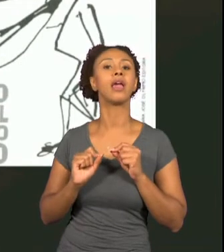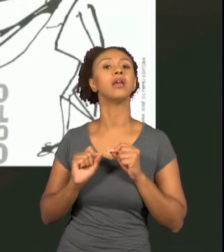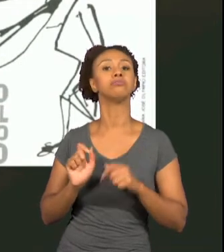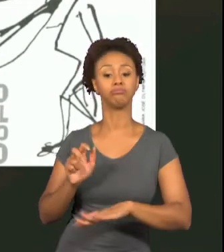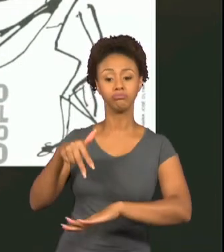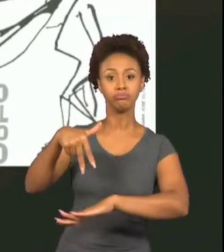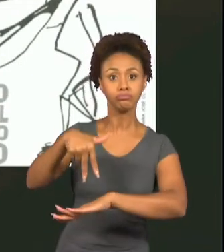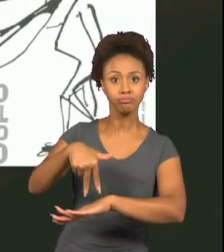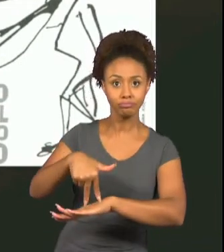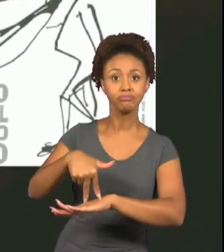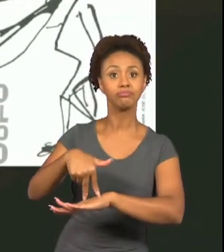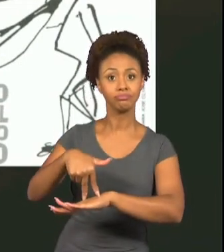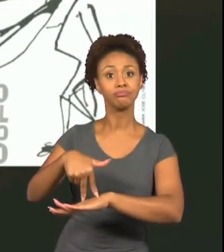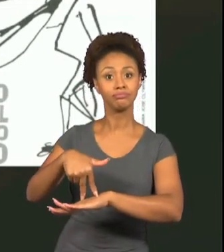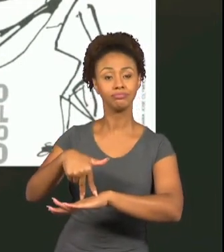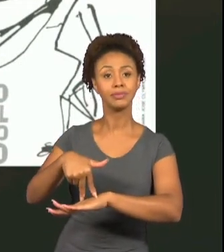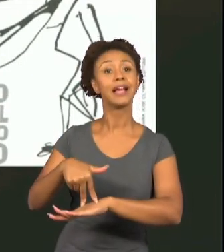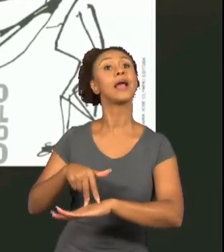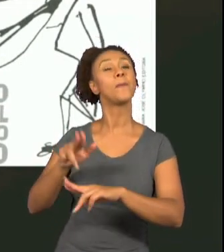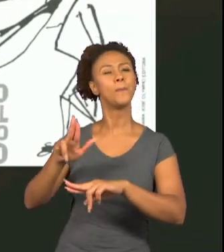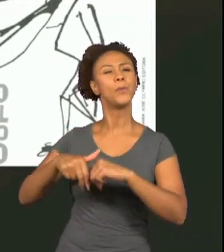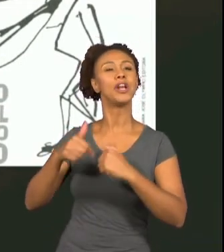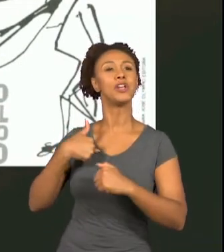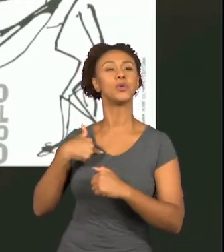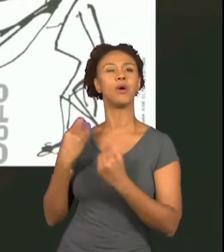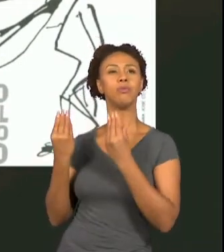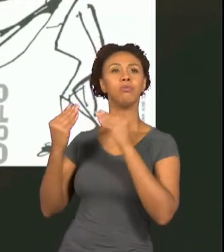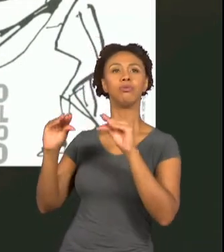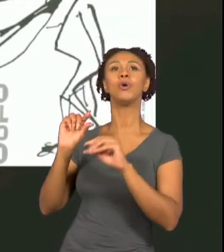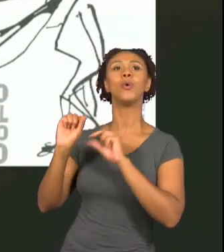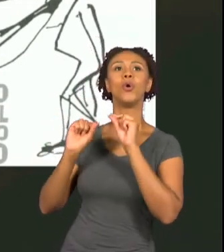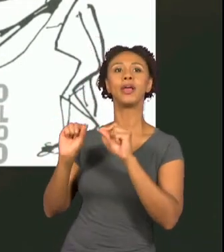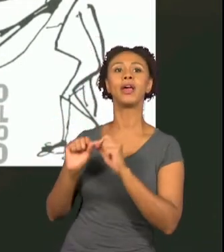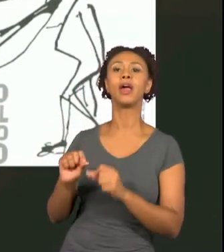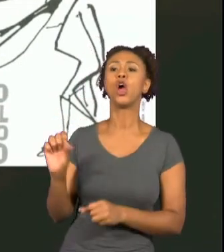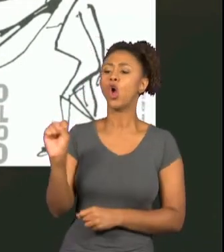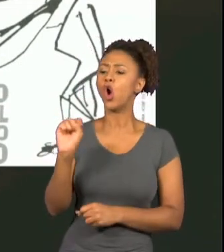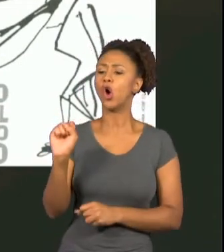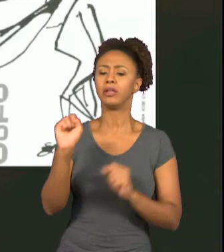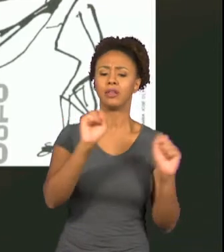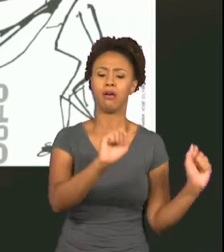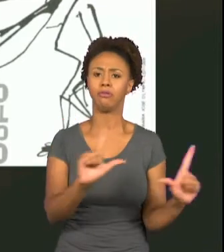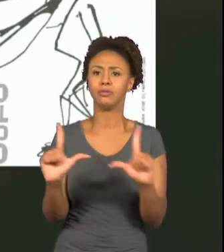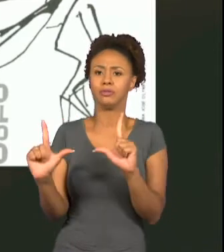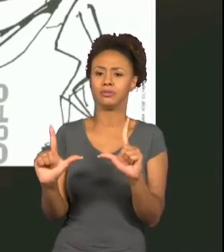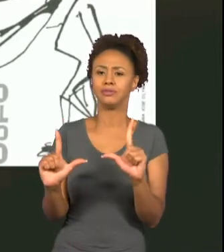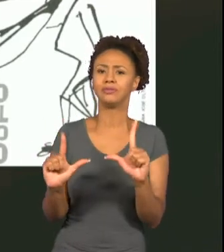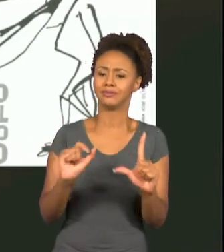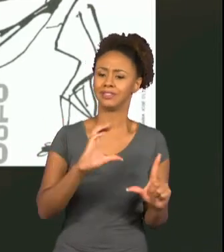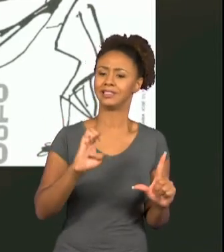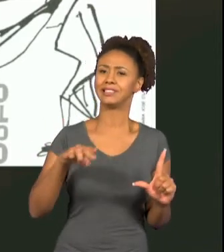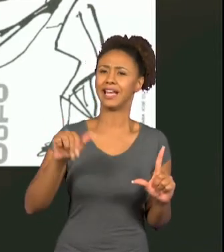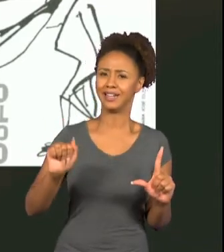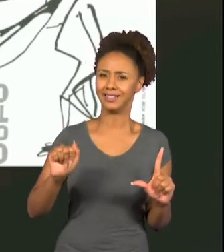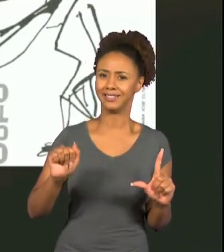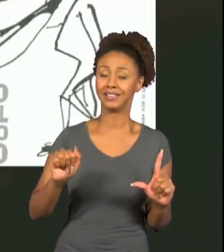POR ISSO, EU COLOQUEI AQUI A OITAVA CENA, PORQUE É UMA OBRA DIVIDIDA EM CENA. SÃO 18 CENAS... VOCÊS DEVEM SE LEMBRAR DE A GENTE TER FALADO QUE